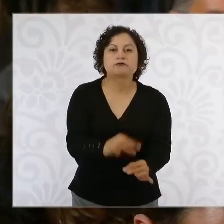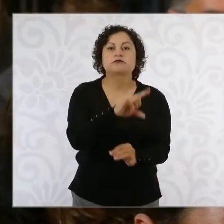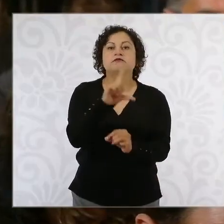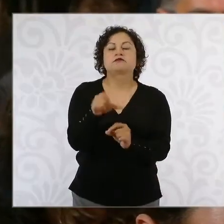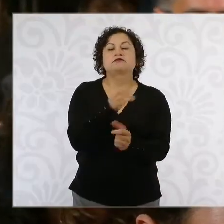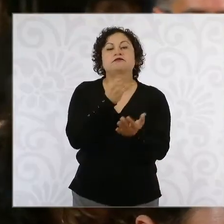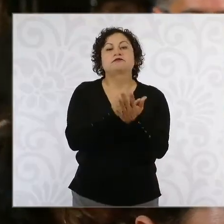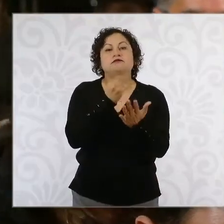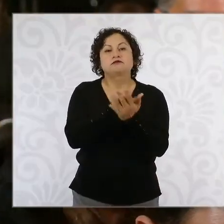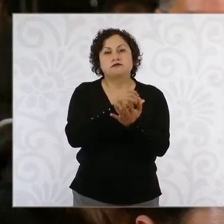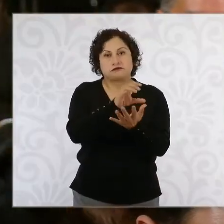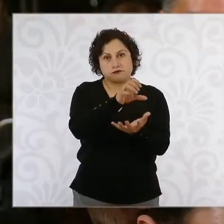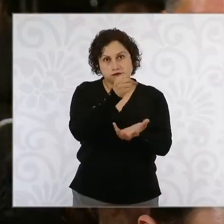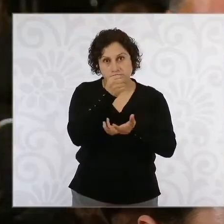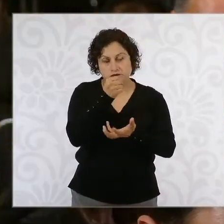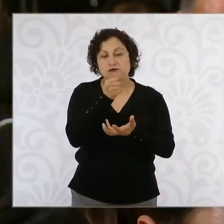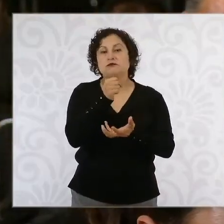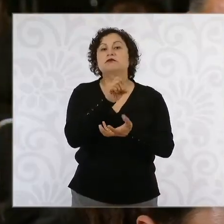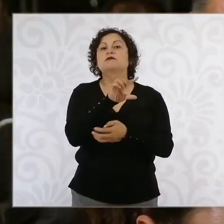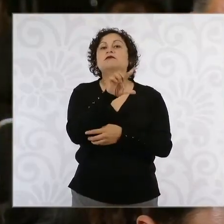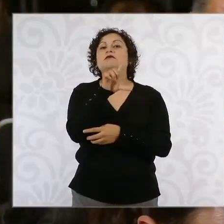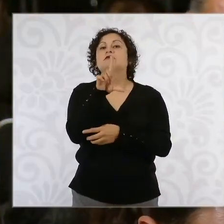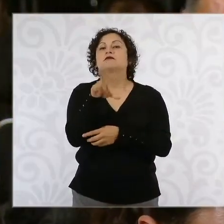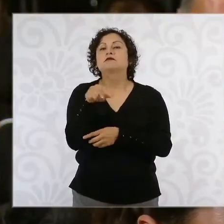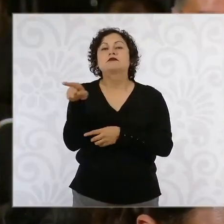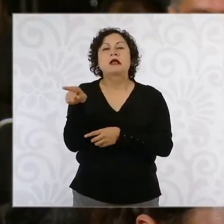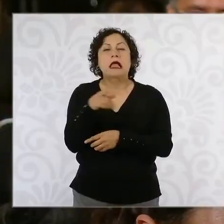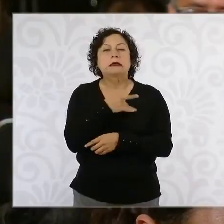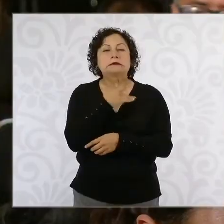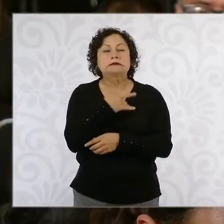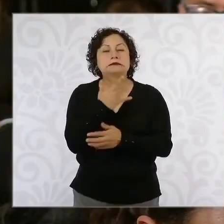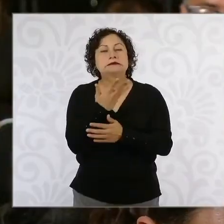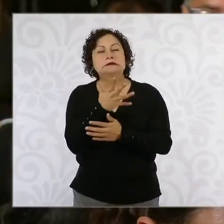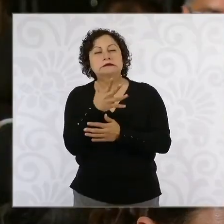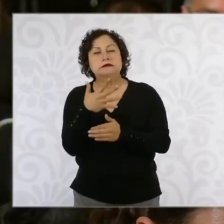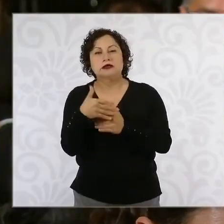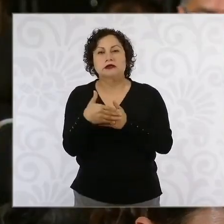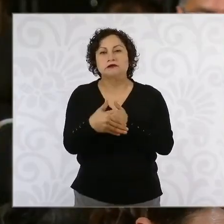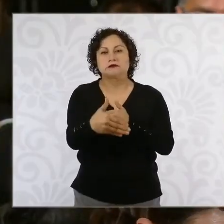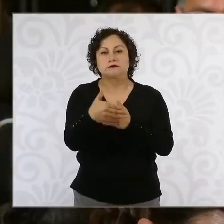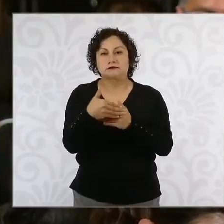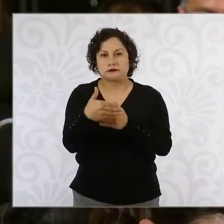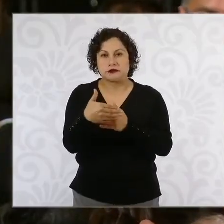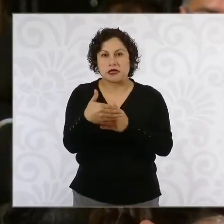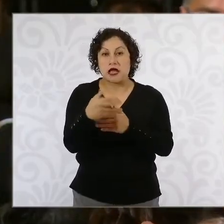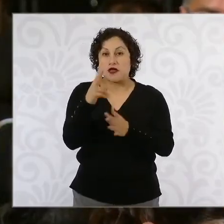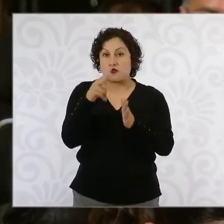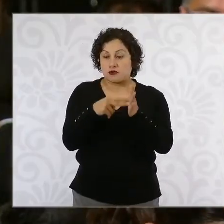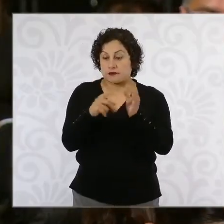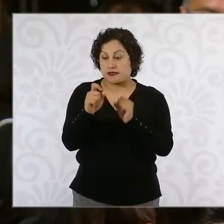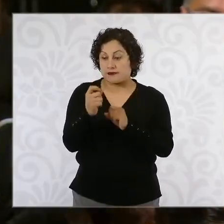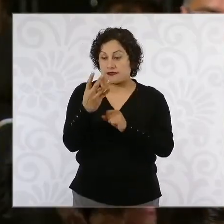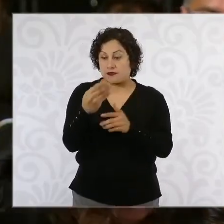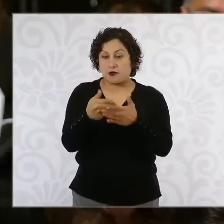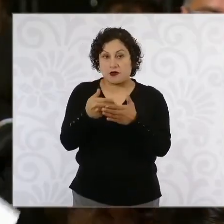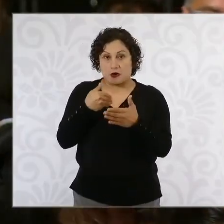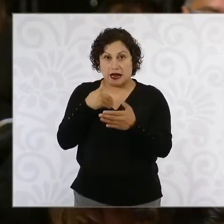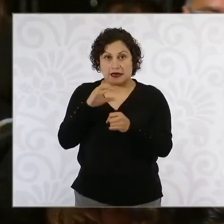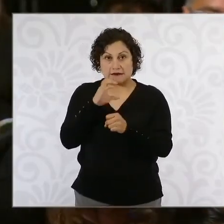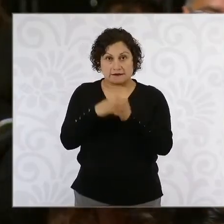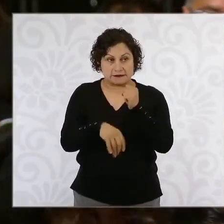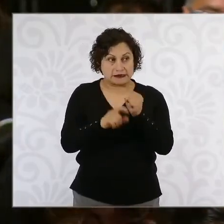estima que al terminar eh antes de terminar este año pudiera pagar eh Más sin embargo